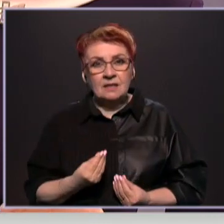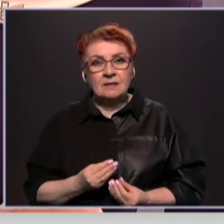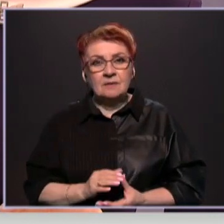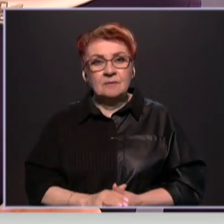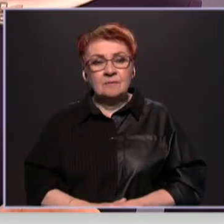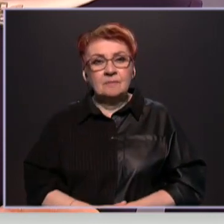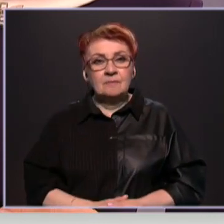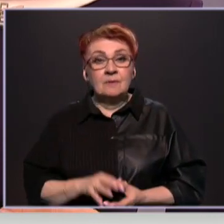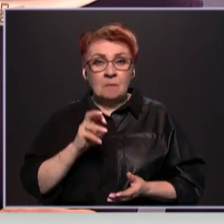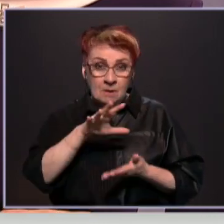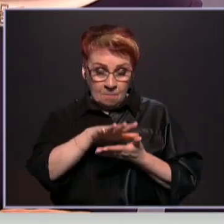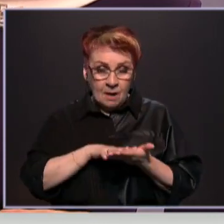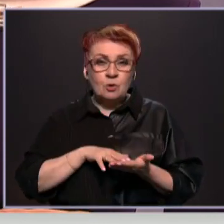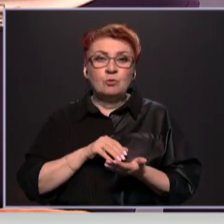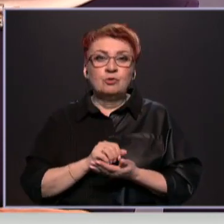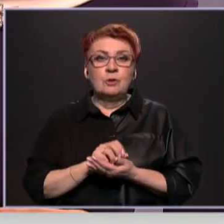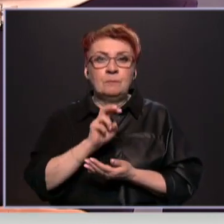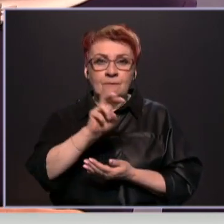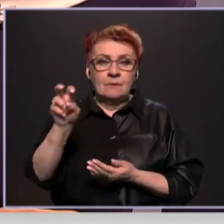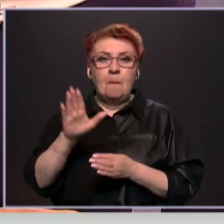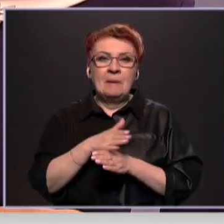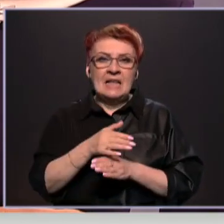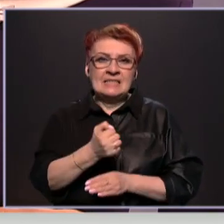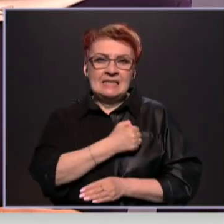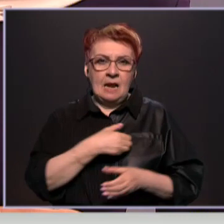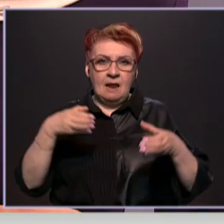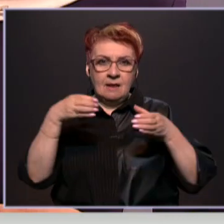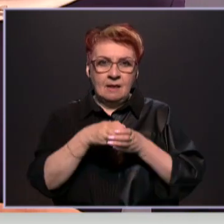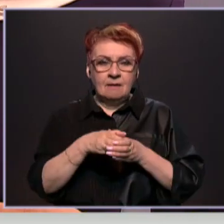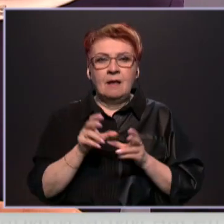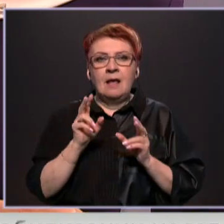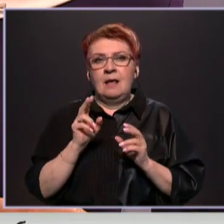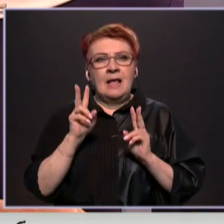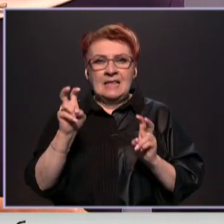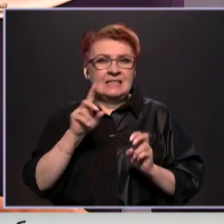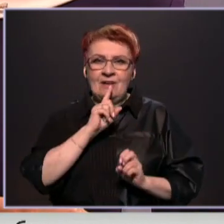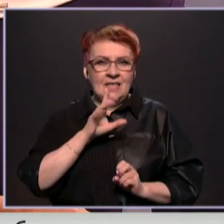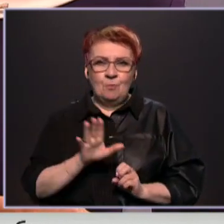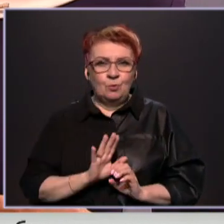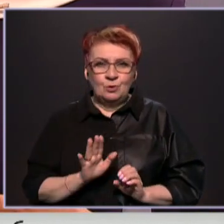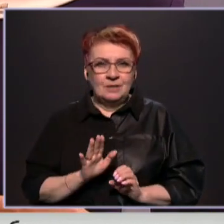мы продолжим навещать подразделения не будем называть их названия для того чтобы сохранить